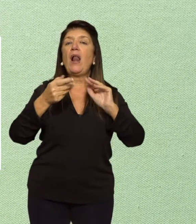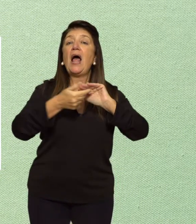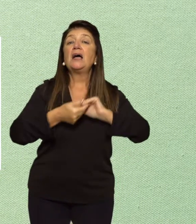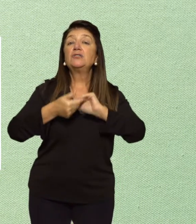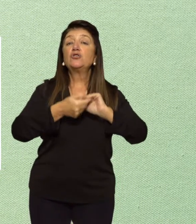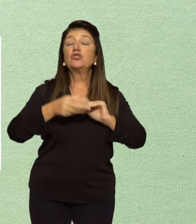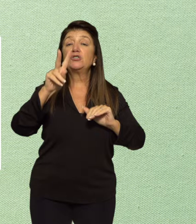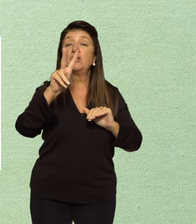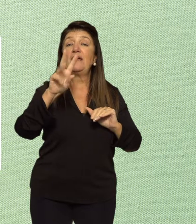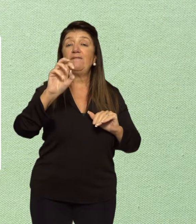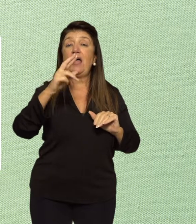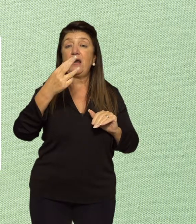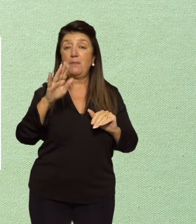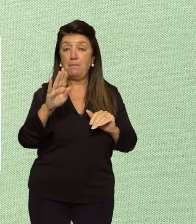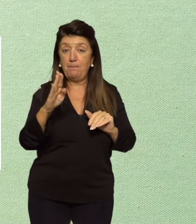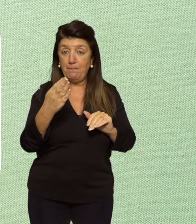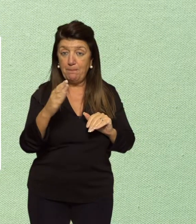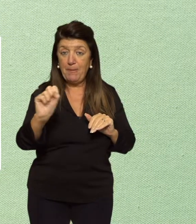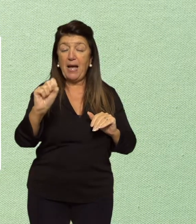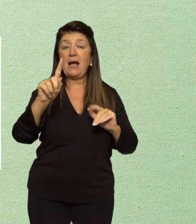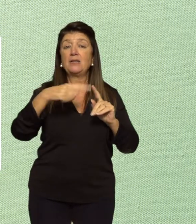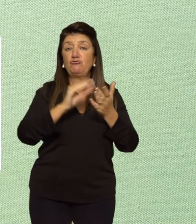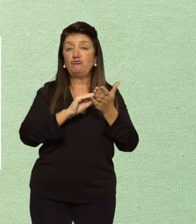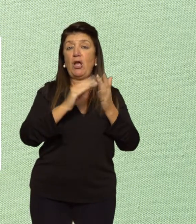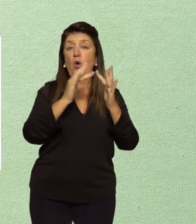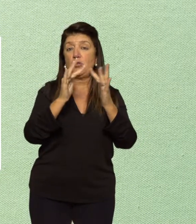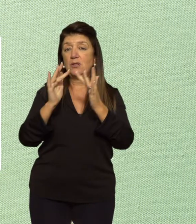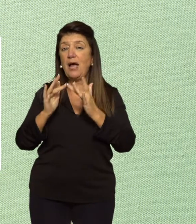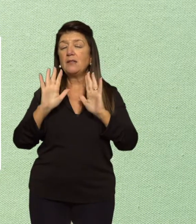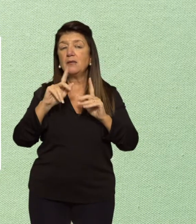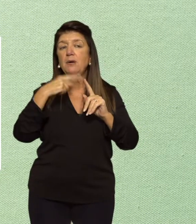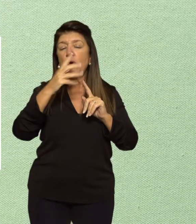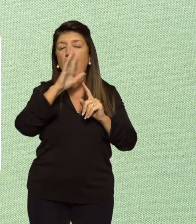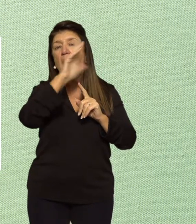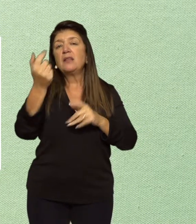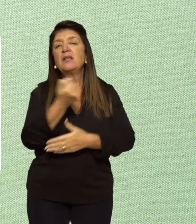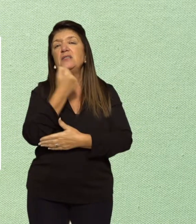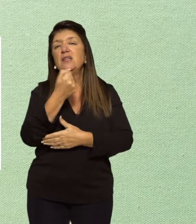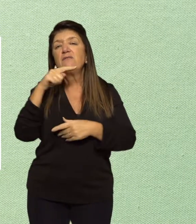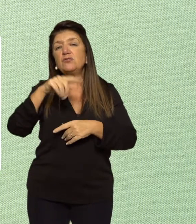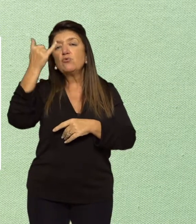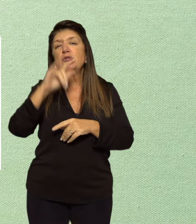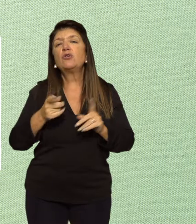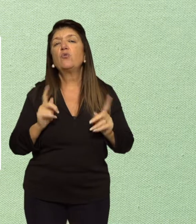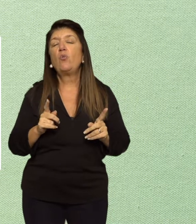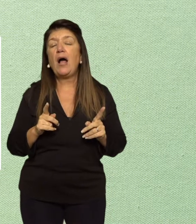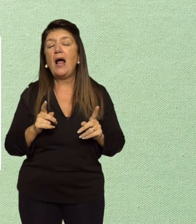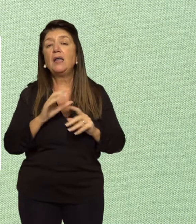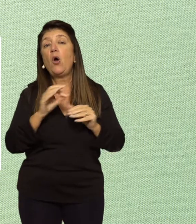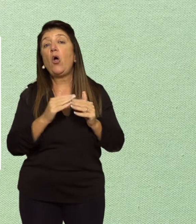contatti. Quali altri servizi poi possono essere raggiunti qua a Torino o a livello nazionale? -